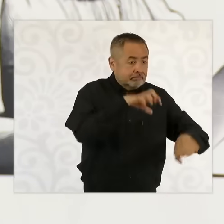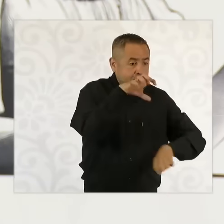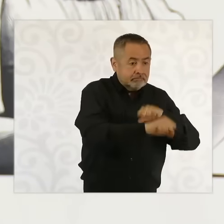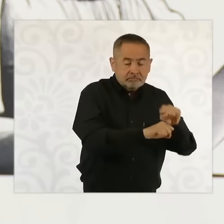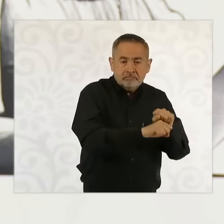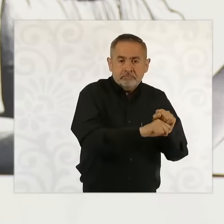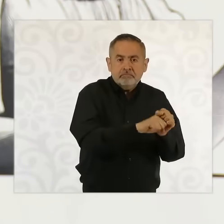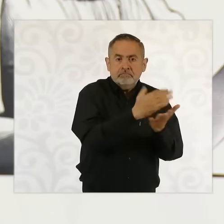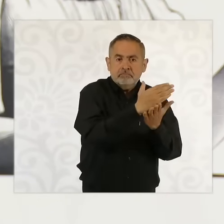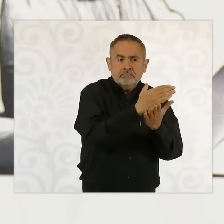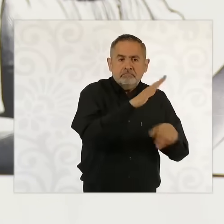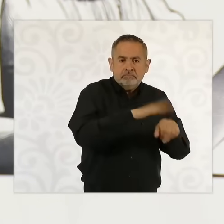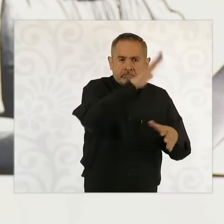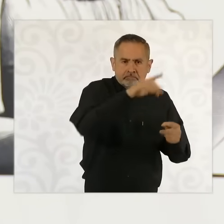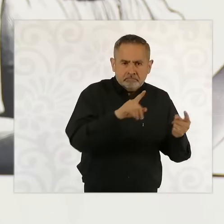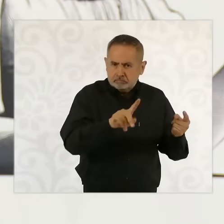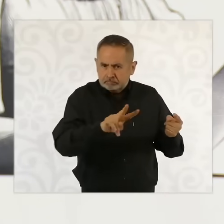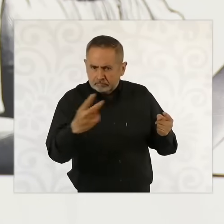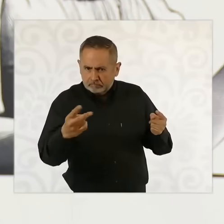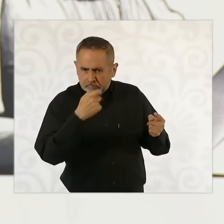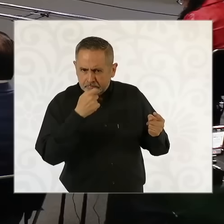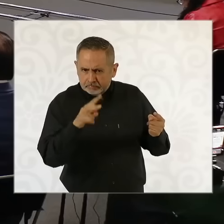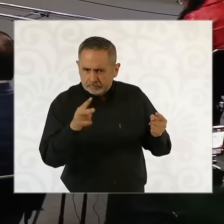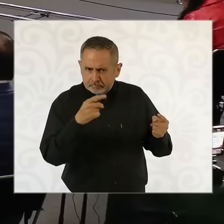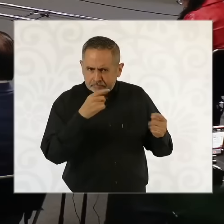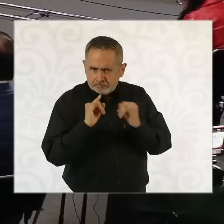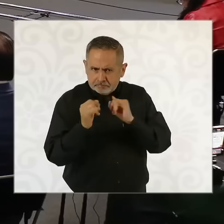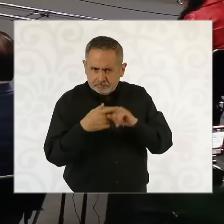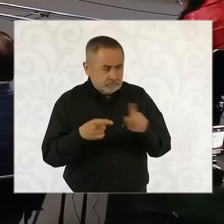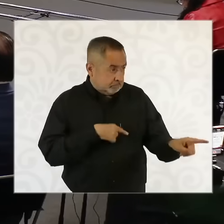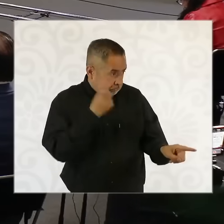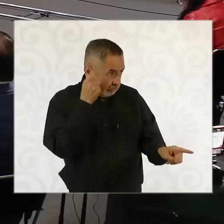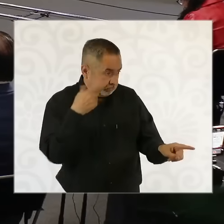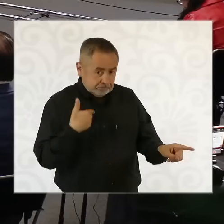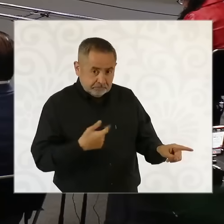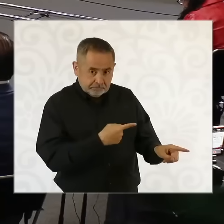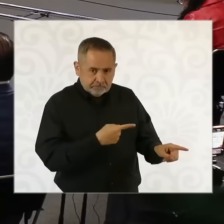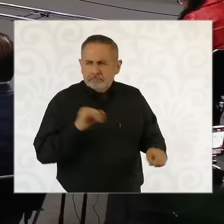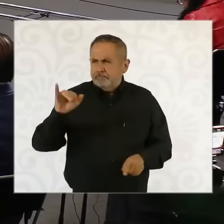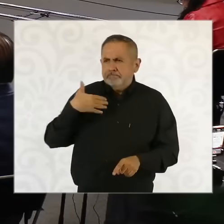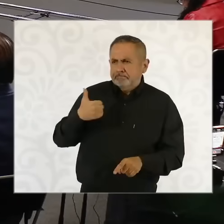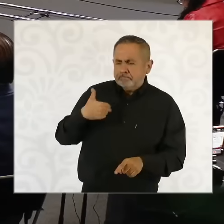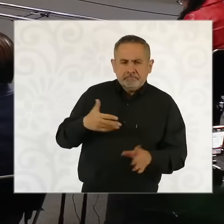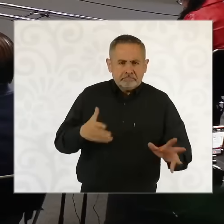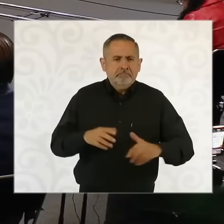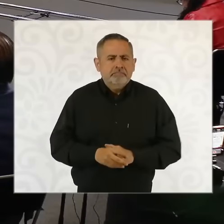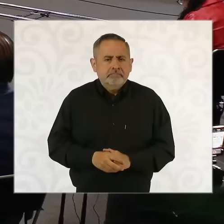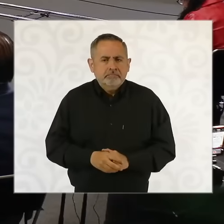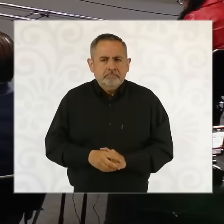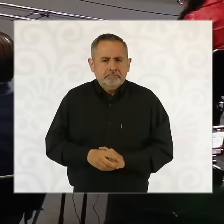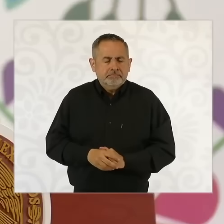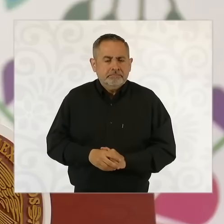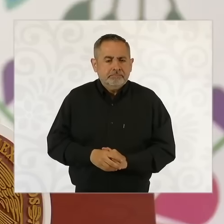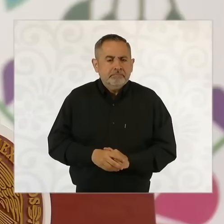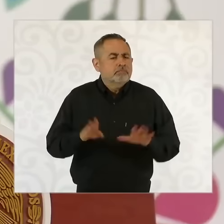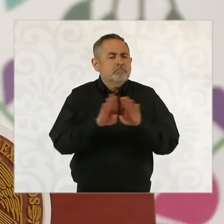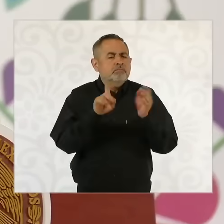eh ¿quieres traducirle o dónde están no sí ah perfecto entonces ¿cómo lo miden la cantidad de